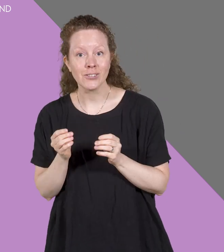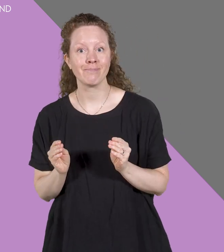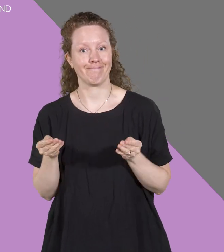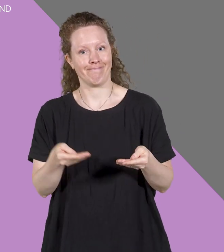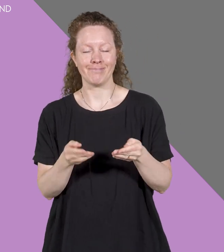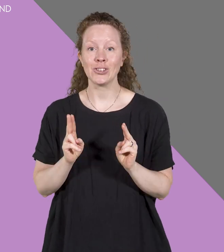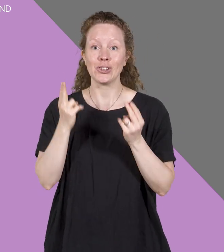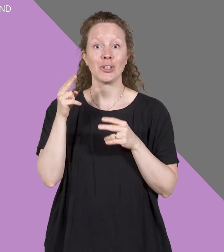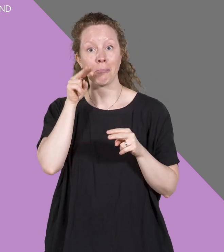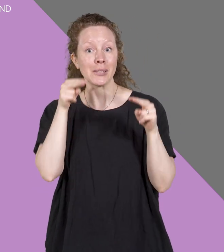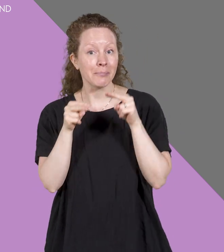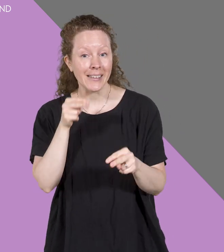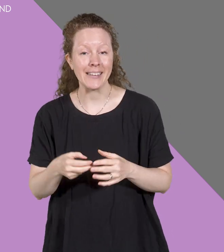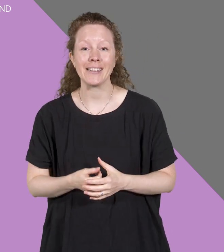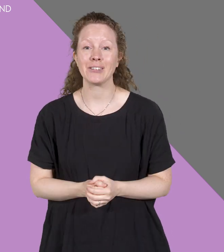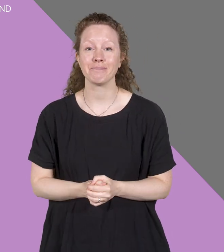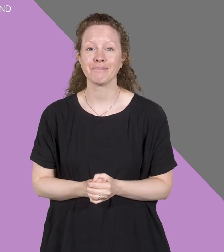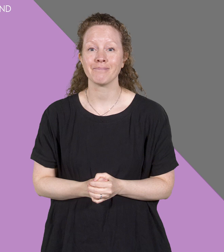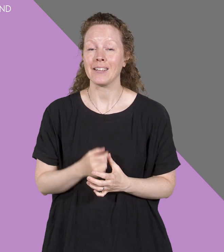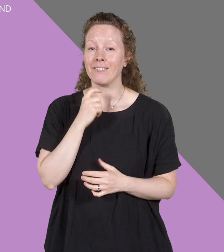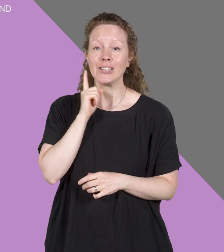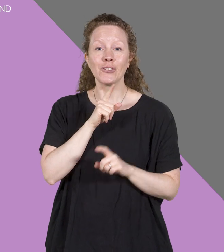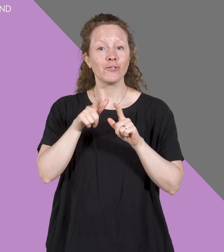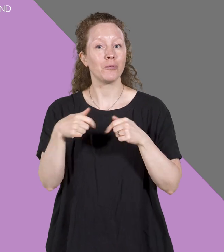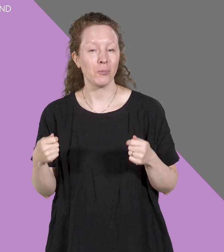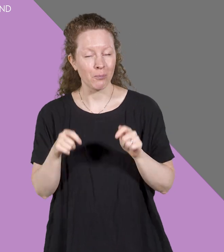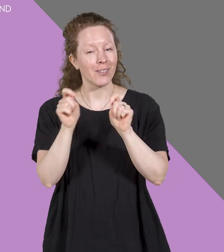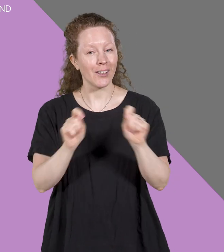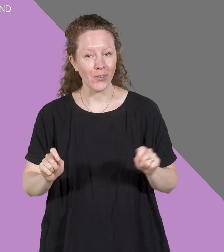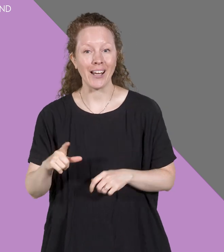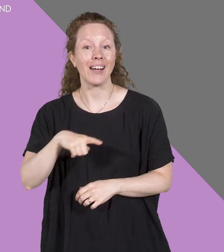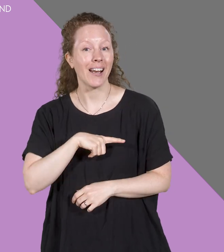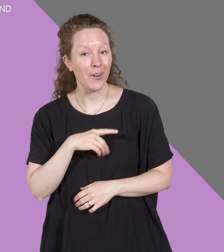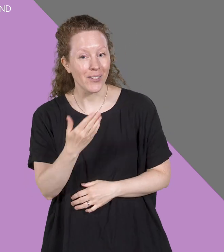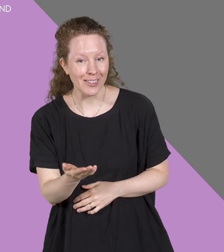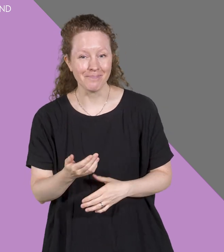ett hittills mycket outforskat ämnesområde. Finlands Dövas Förbund gratulerar Laura!